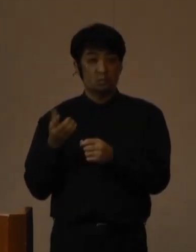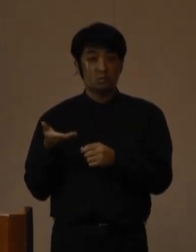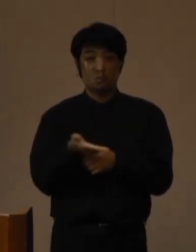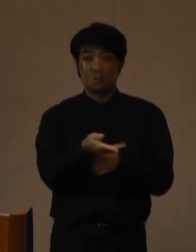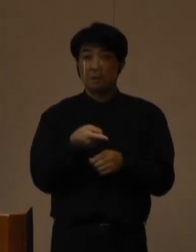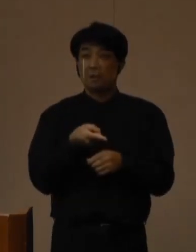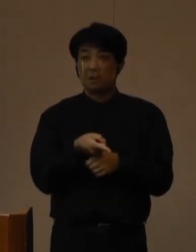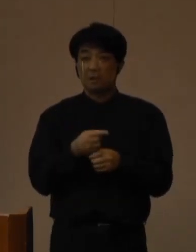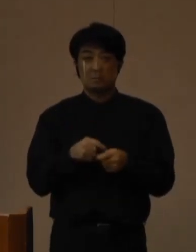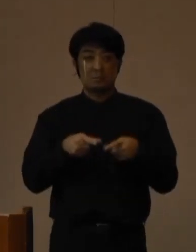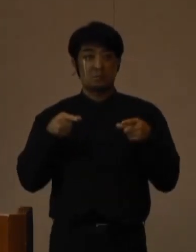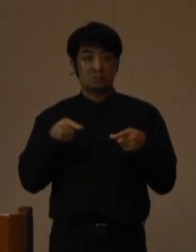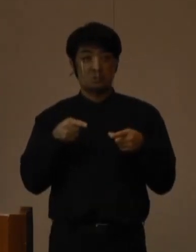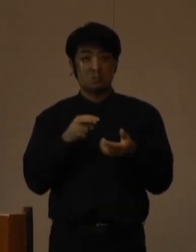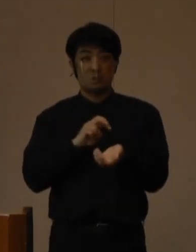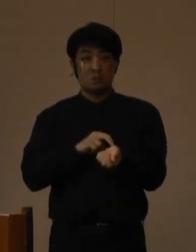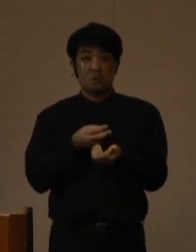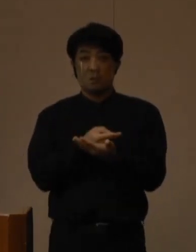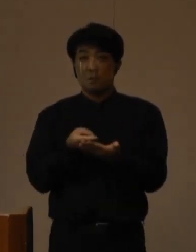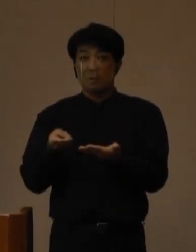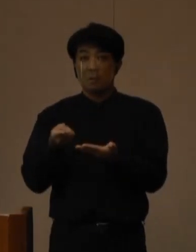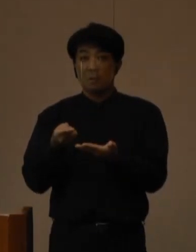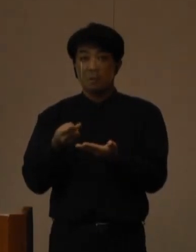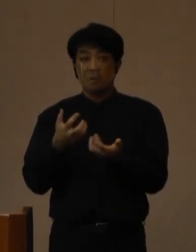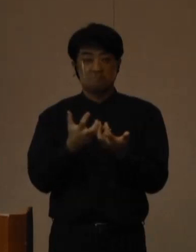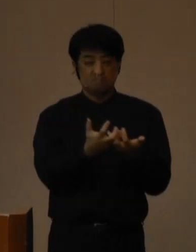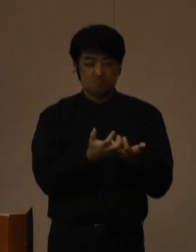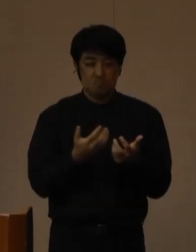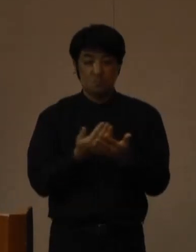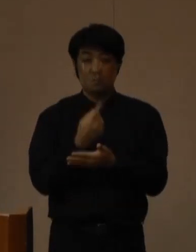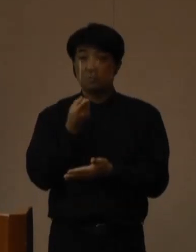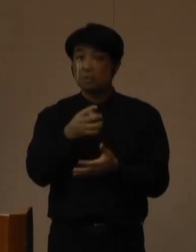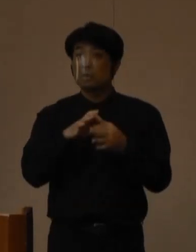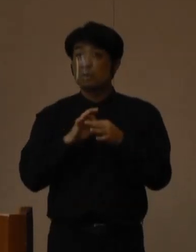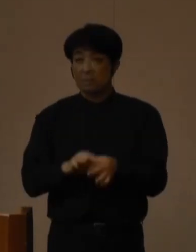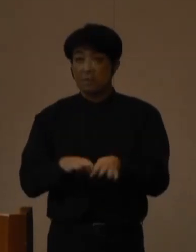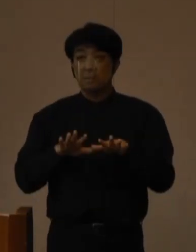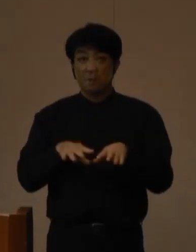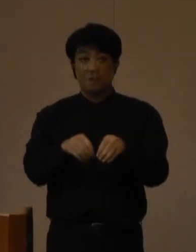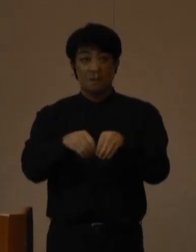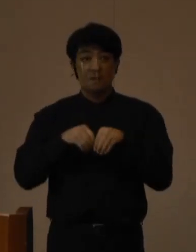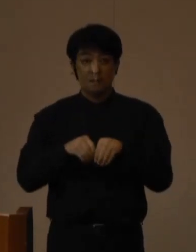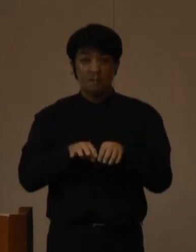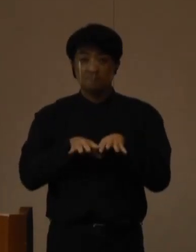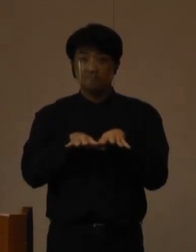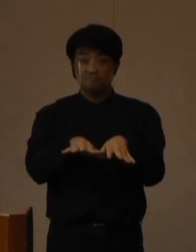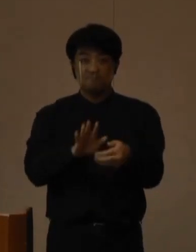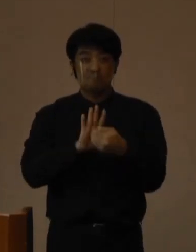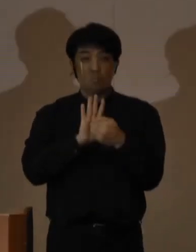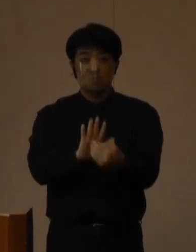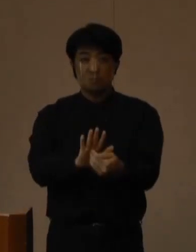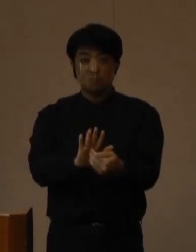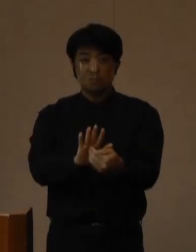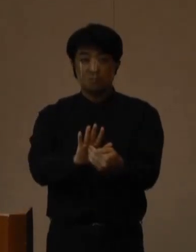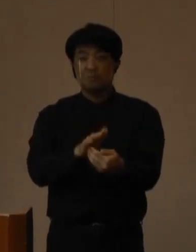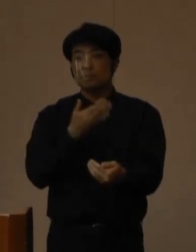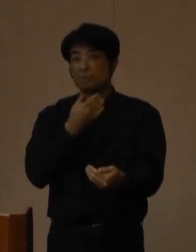病床のひっ迫が強く懸念されます。 今が感染拡大を抑える重要な時期です。